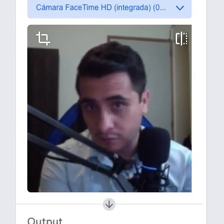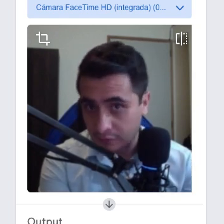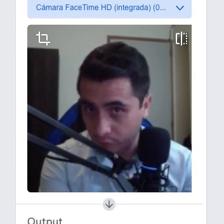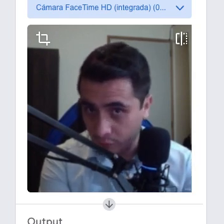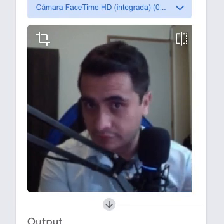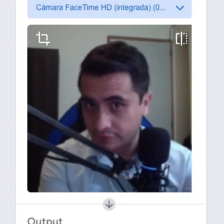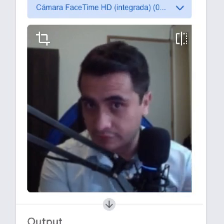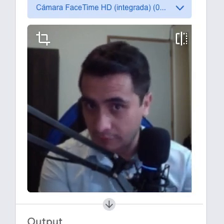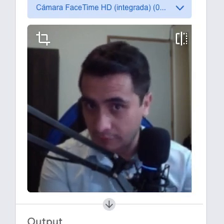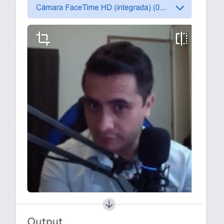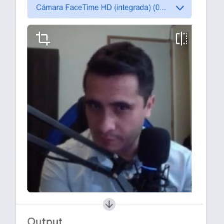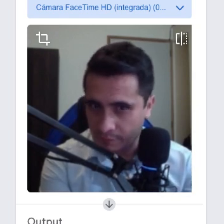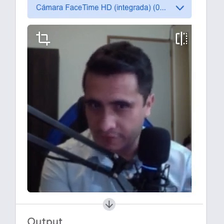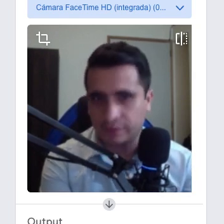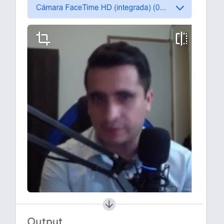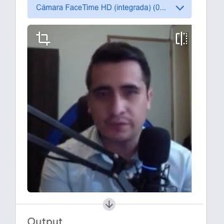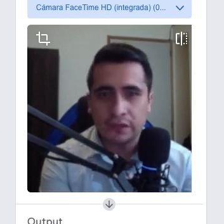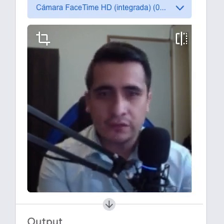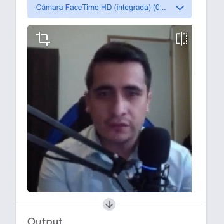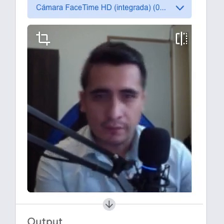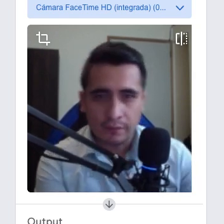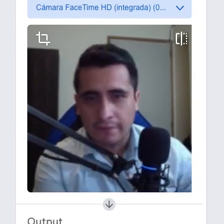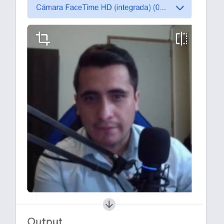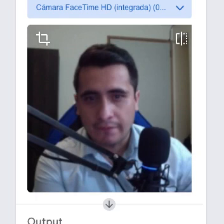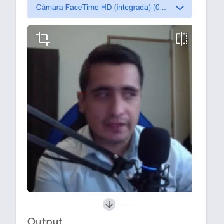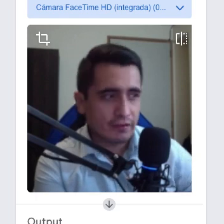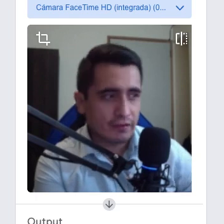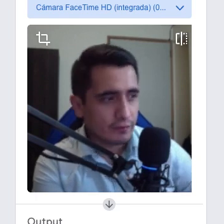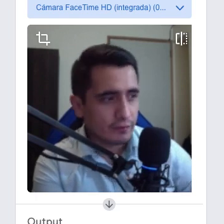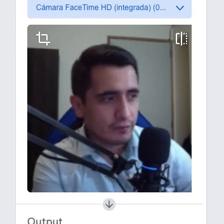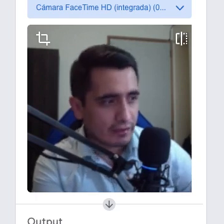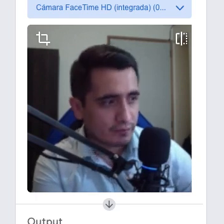lo desarrolles desde el principio toma en cuenta que a mayor número de clases puede